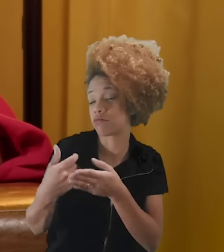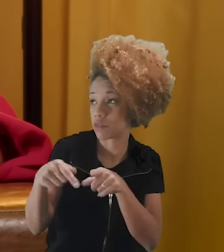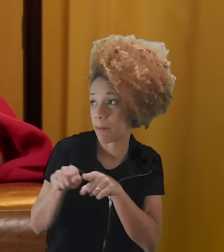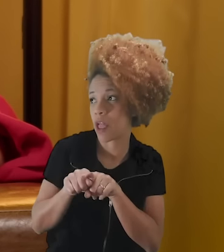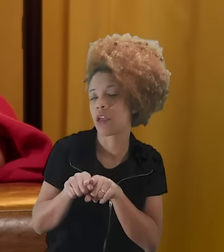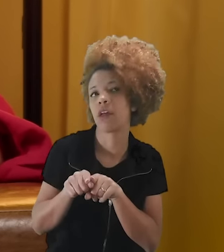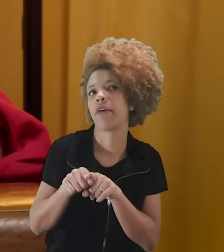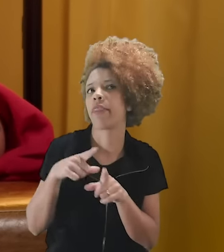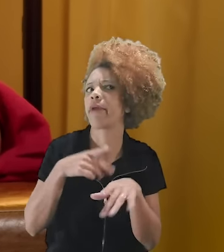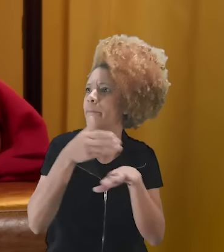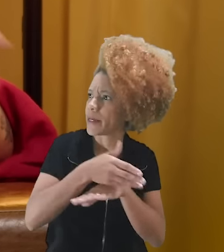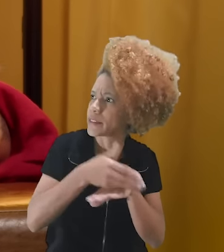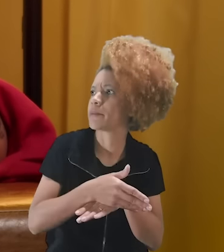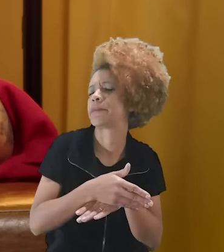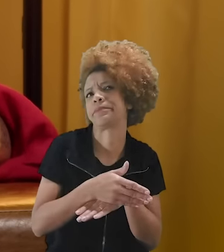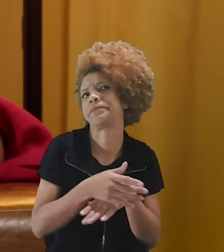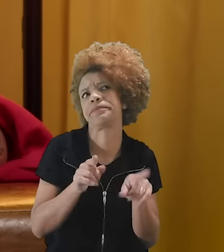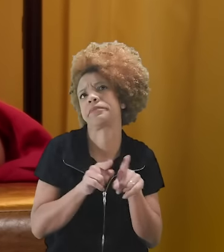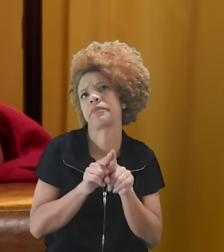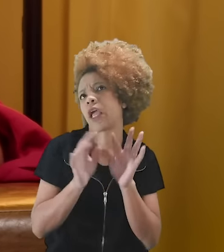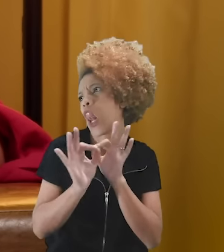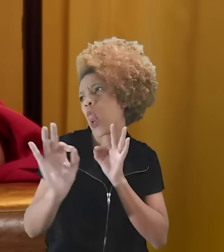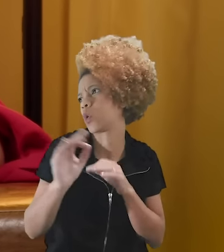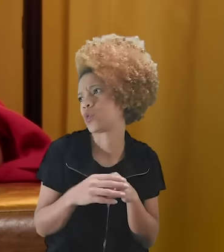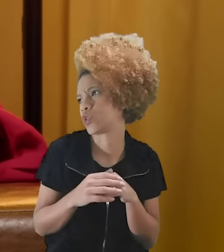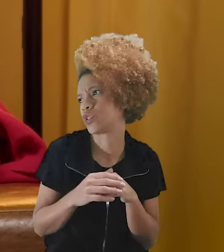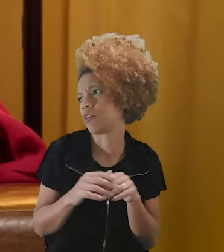né tanto que tem equipes que participam chegam até bem longe no caso da equipe da team Liquid